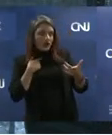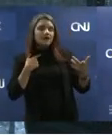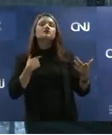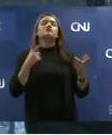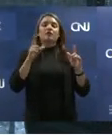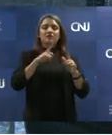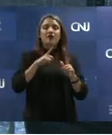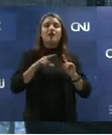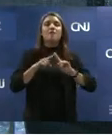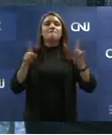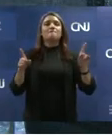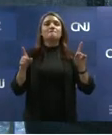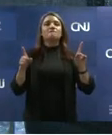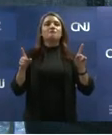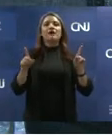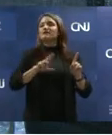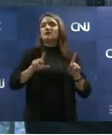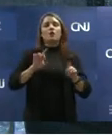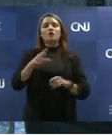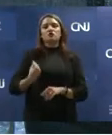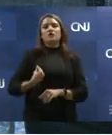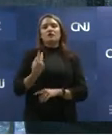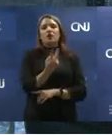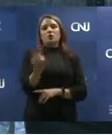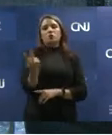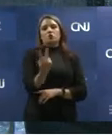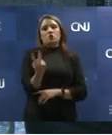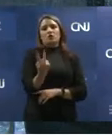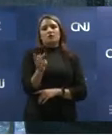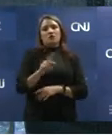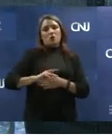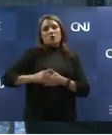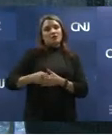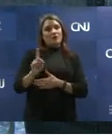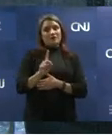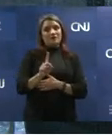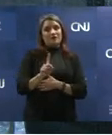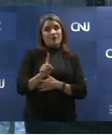daqueles que se casam, à formação e à manutenção de casamentos saudáveis